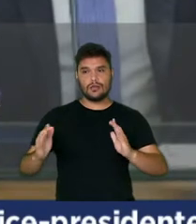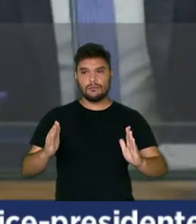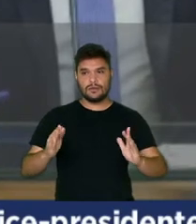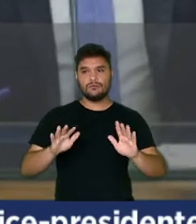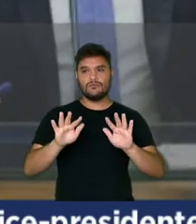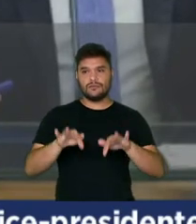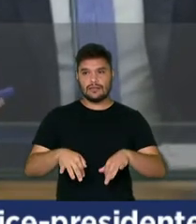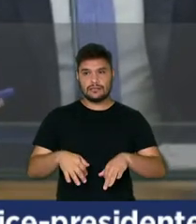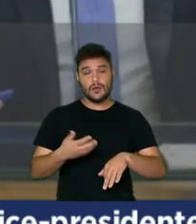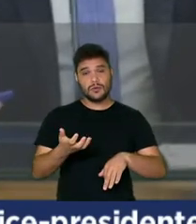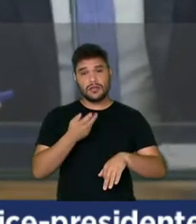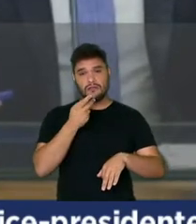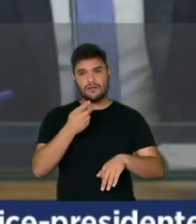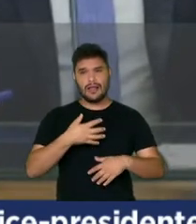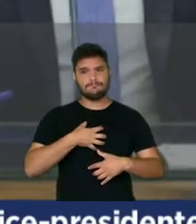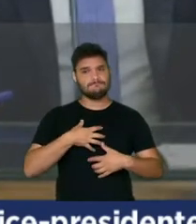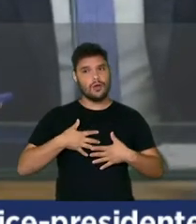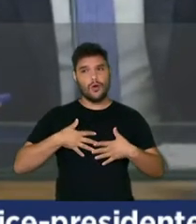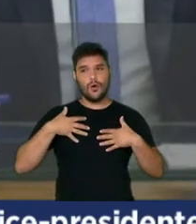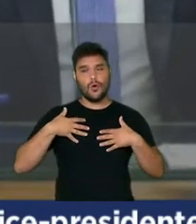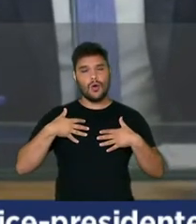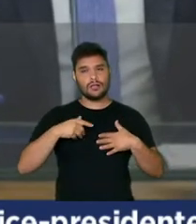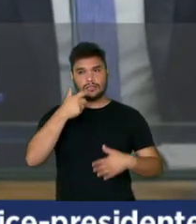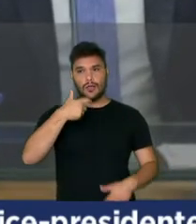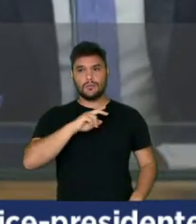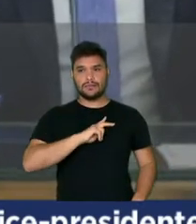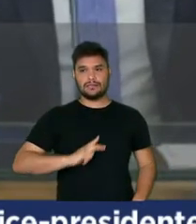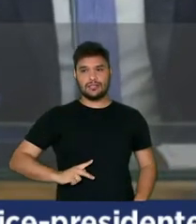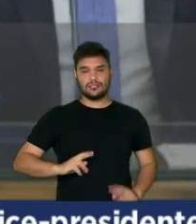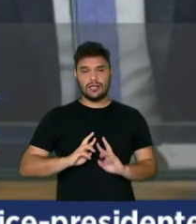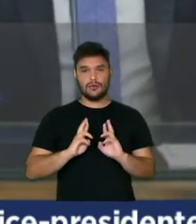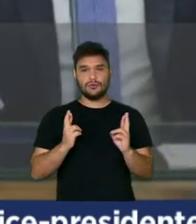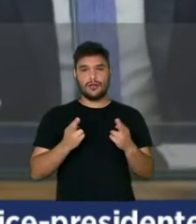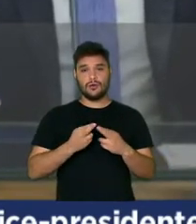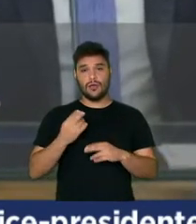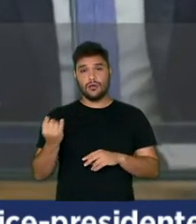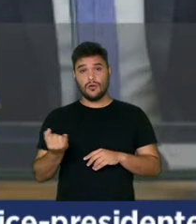ENCERRAR A DISCUSSÃO, EU QUERO SÓ DIZER DA MINHA HONRA DE PRESIDIR ESSE MOMENTO TÃO IMPORTANTE PARA CULTURA DO